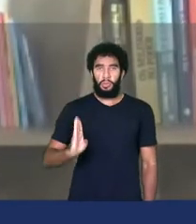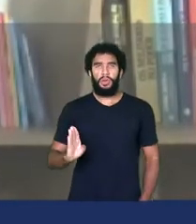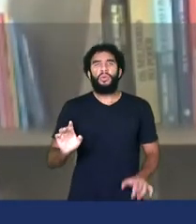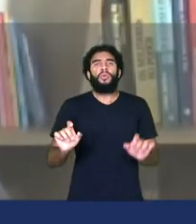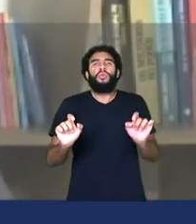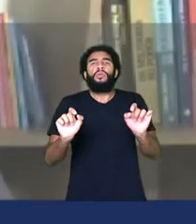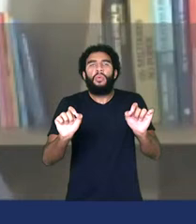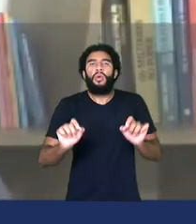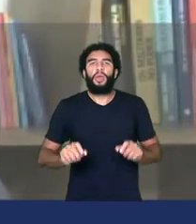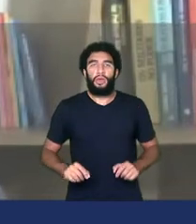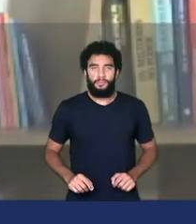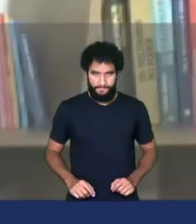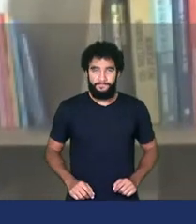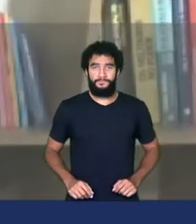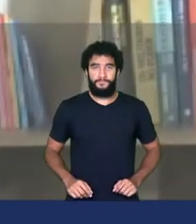QUE É O FATO DE QUE AS